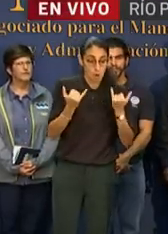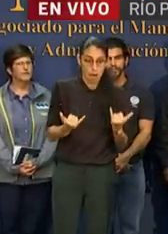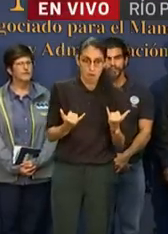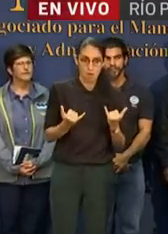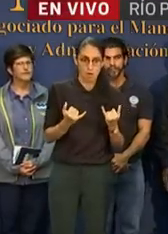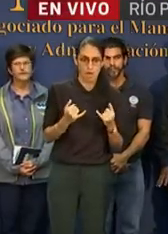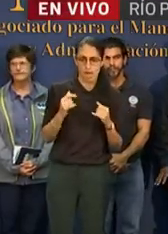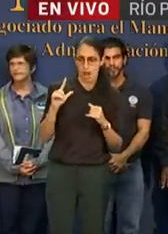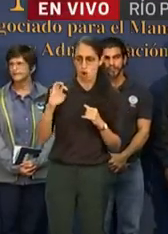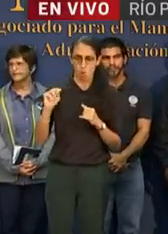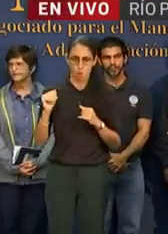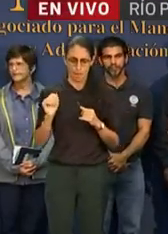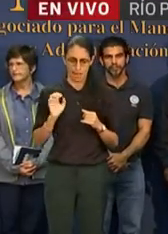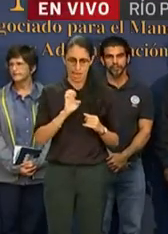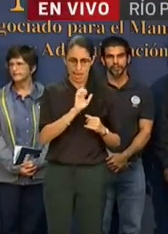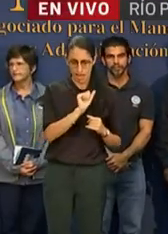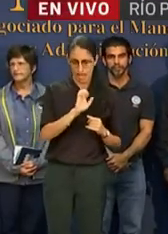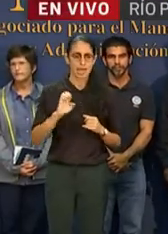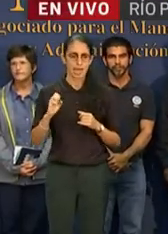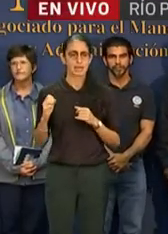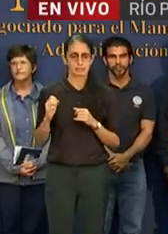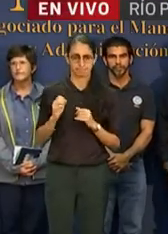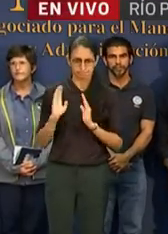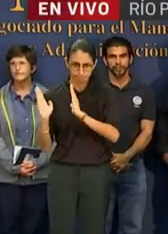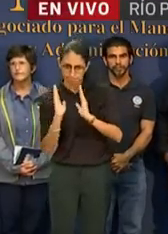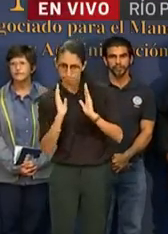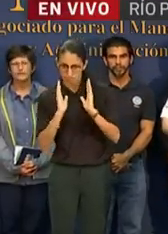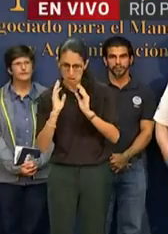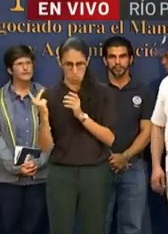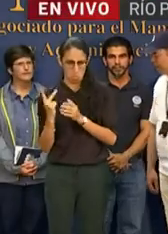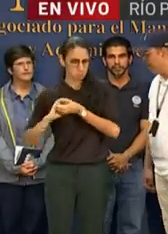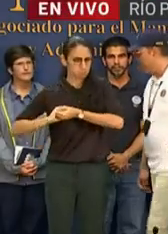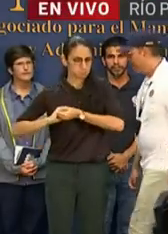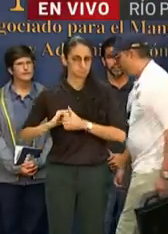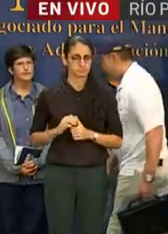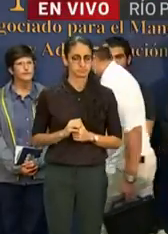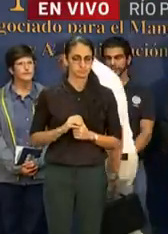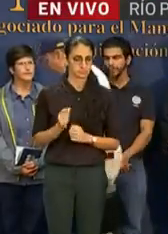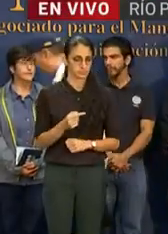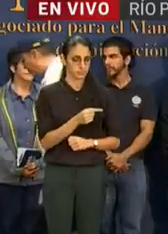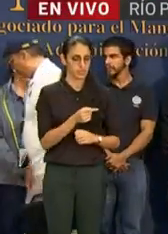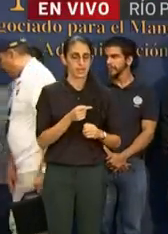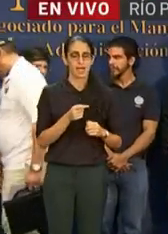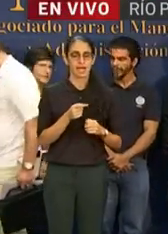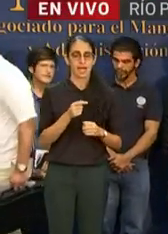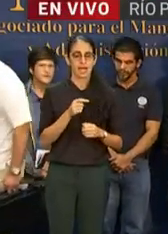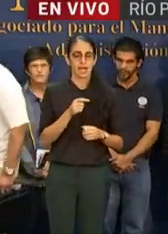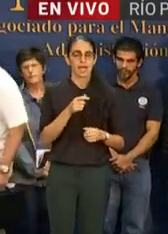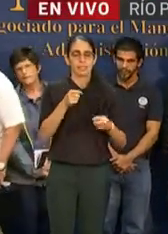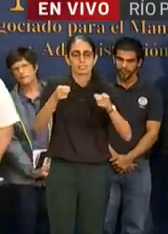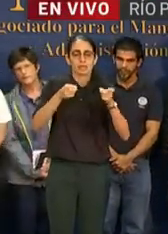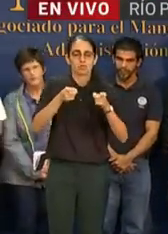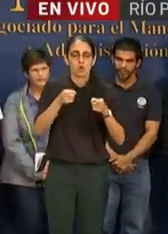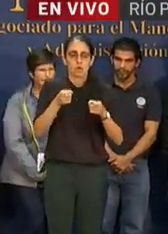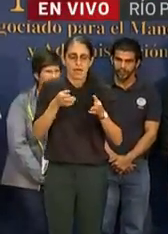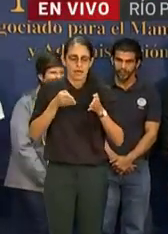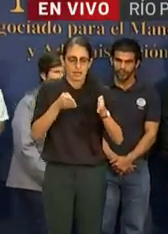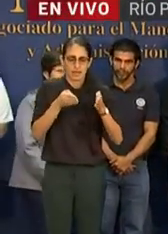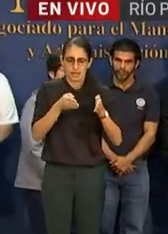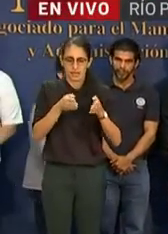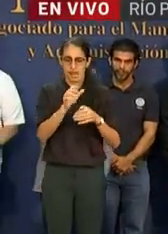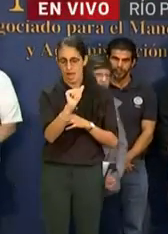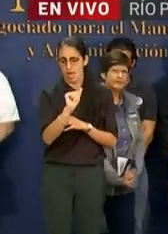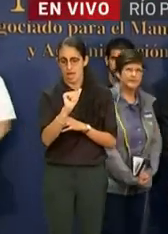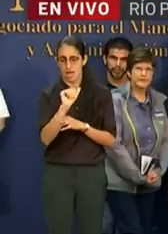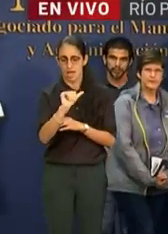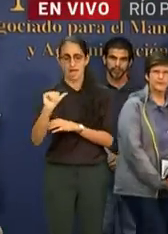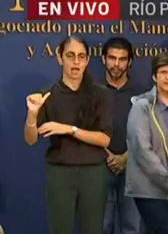TENEMOS ENÉRGIZADA. QUE SEGUIR